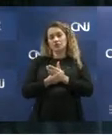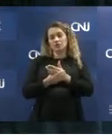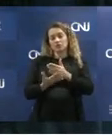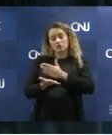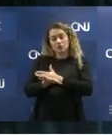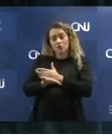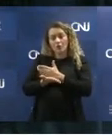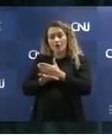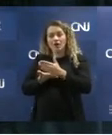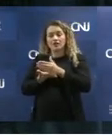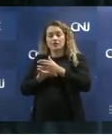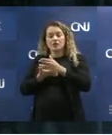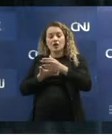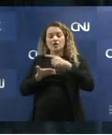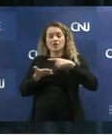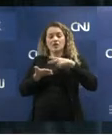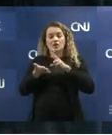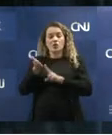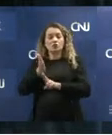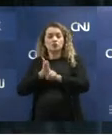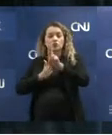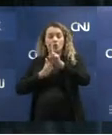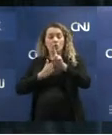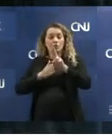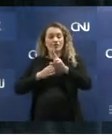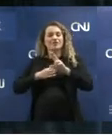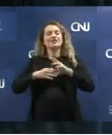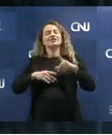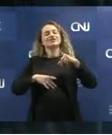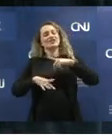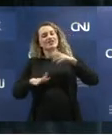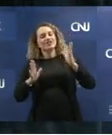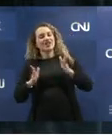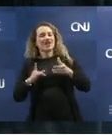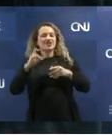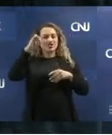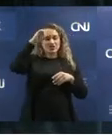é um ato complexo e que, uma vez ultimado, o CNJ não